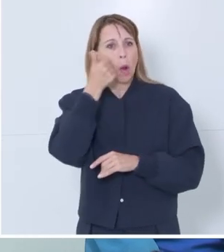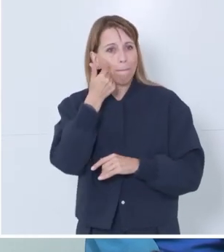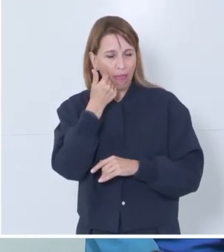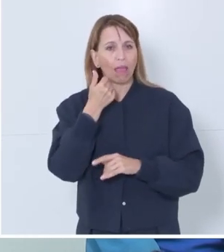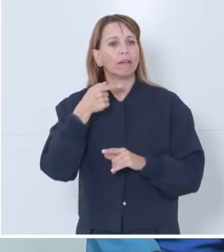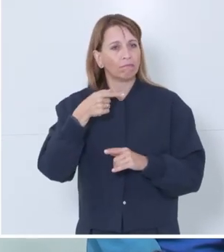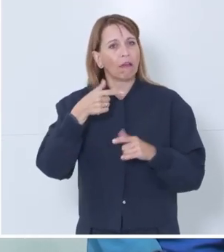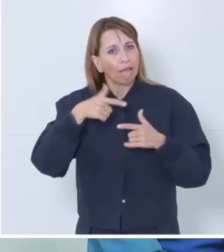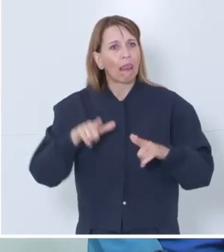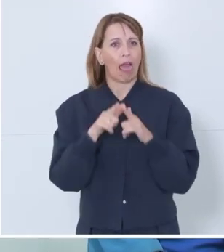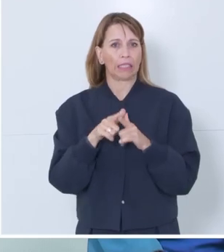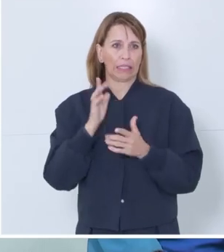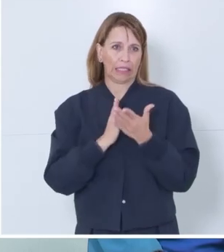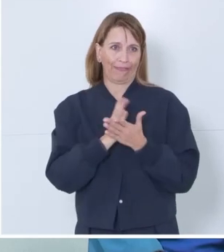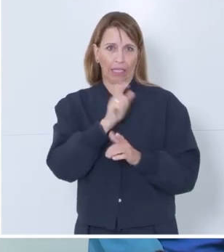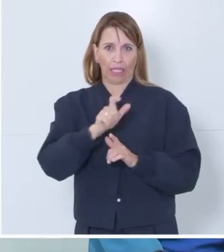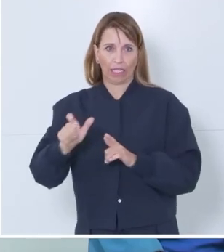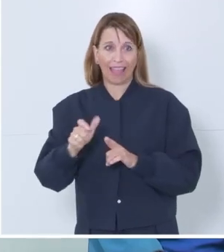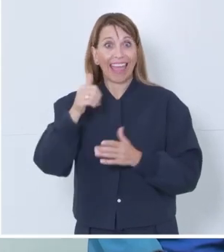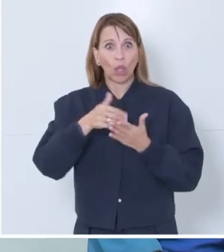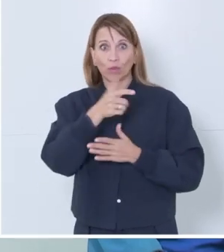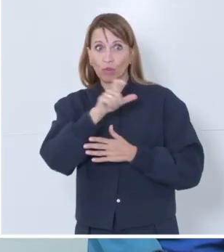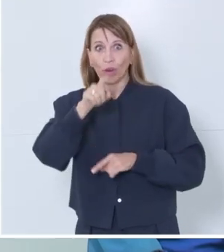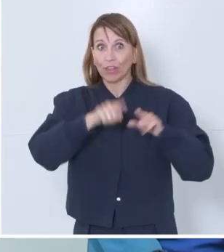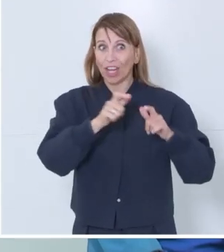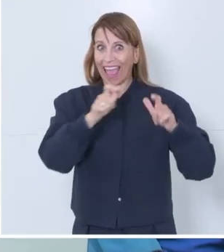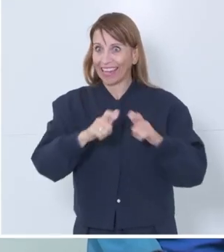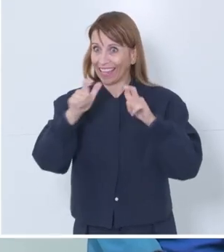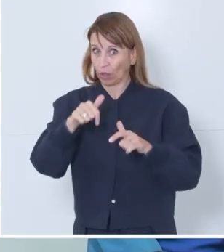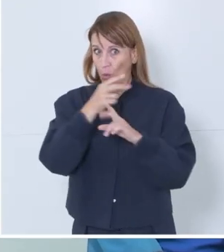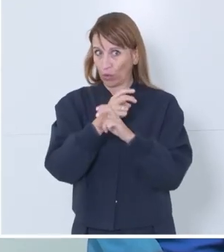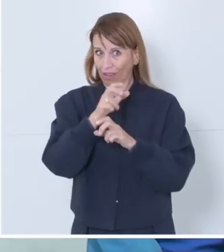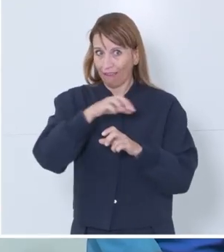einer der rund 1.500 Zivildienst-Einrichtungen, die wir in Österreich haben und die wiederum mit